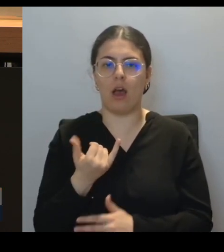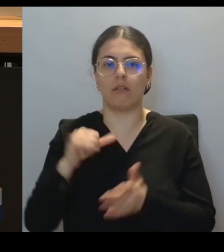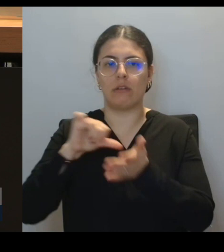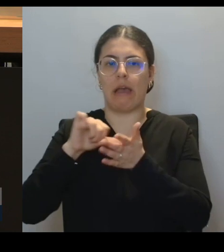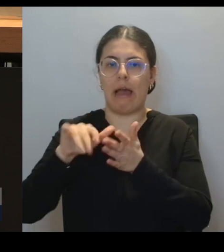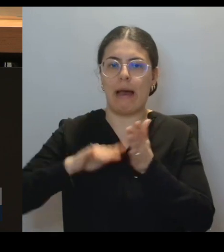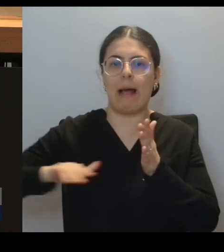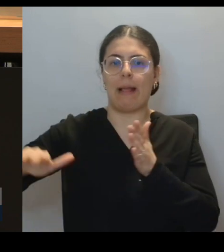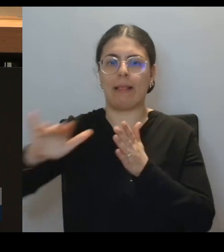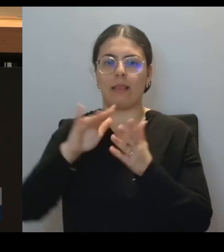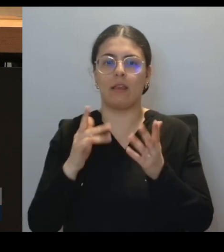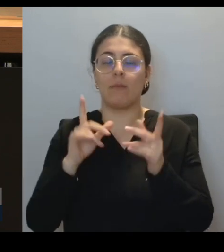Newroz Pirusbee.